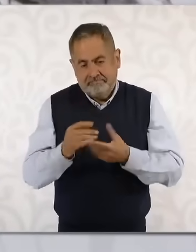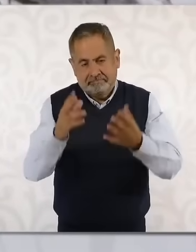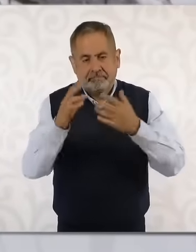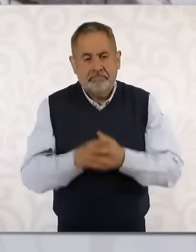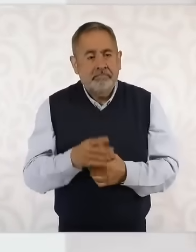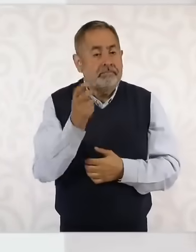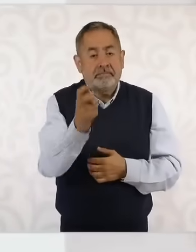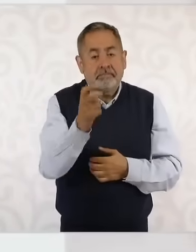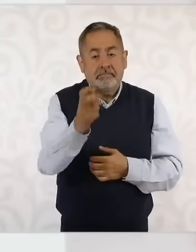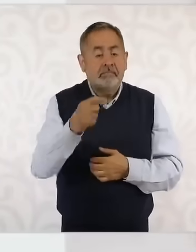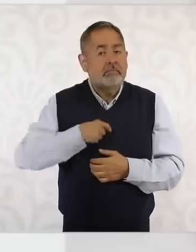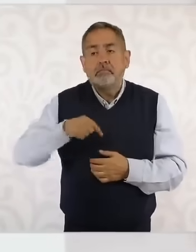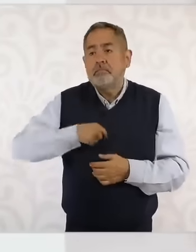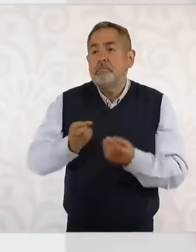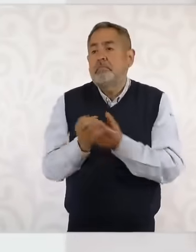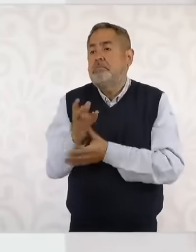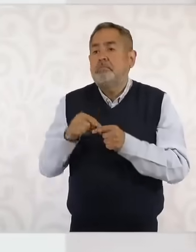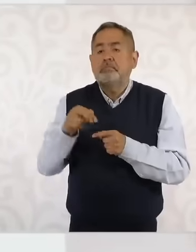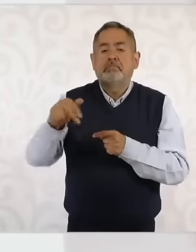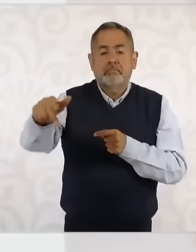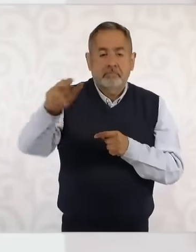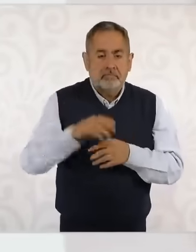que pasa cuando salgo, cuando no está uno viendo las redes